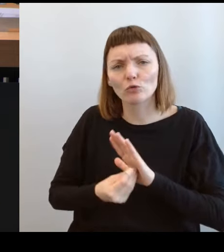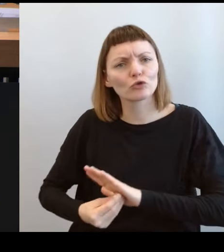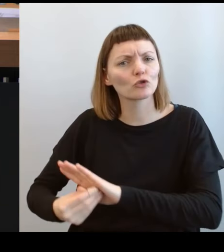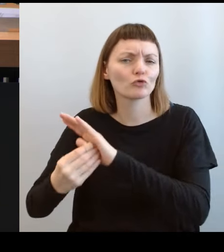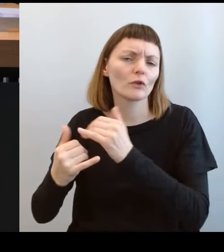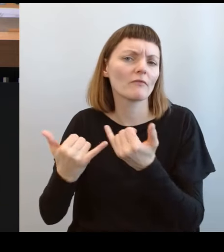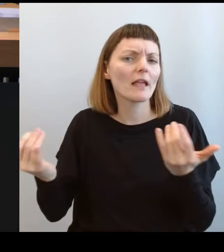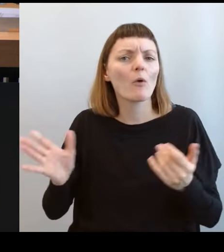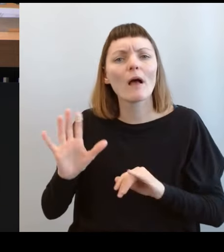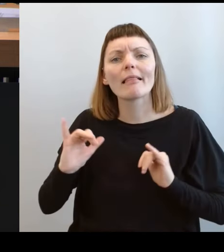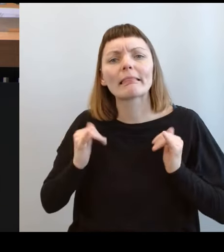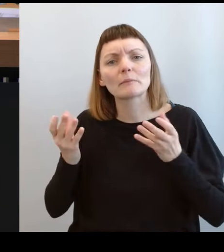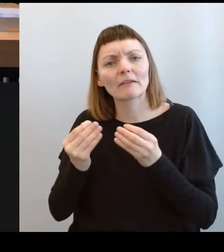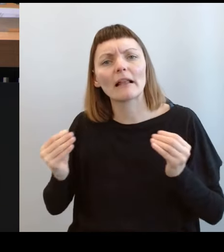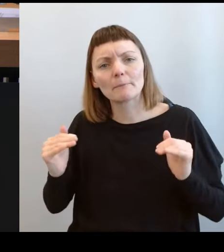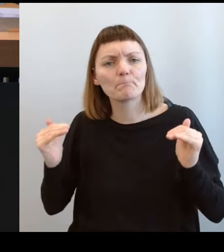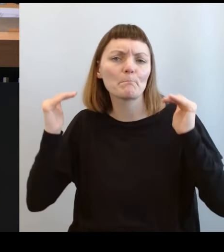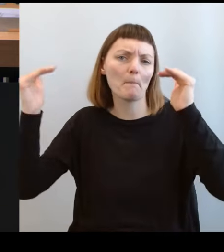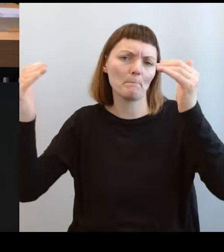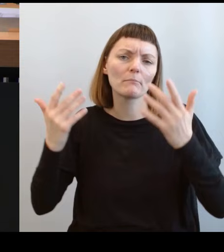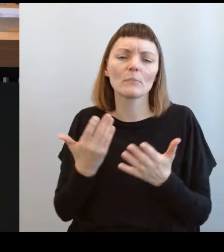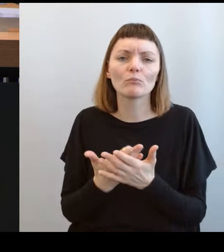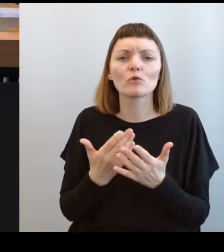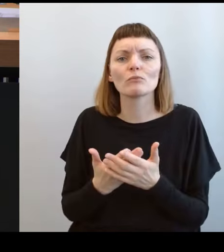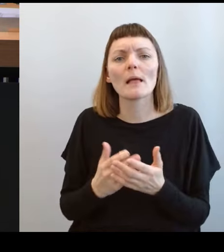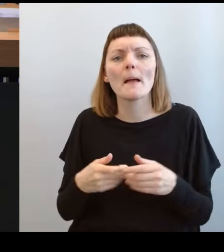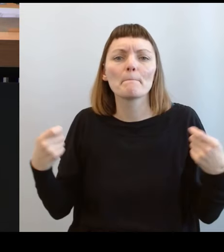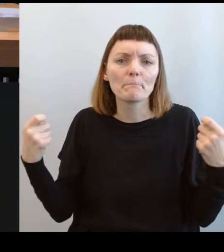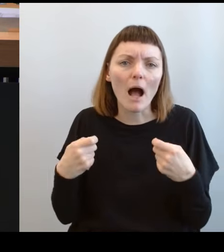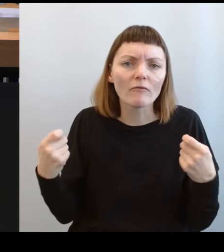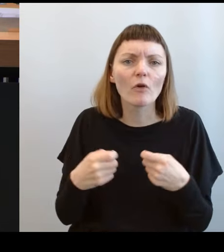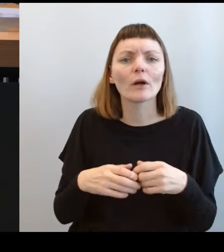Verbände, die Ausbildung, Auszubildende beraten, es gibt Sprachkurse, Integrationskurse,